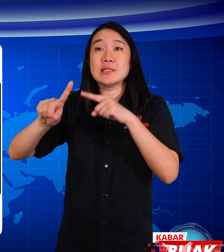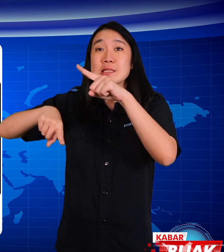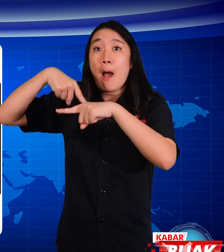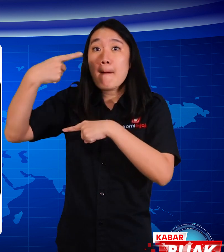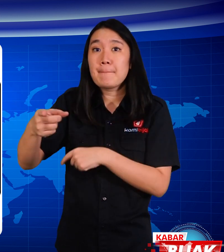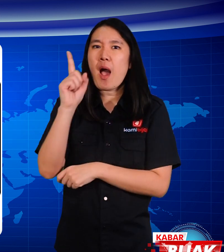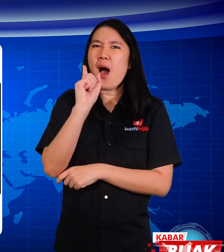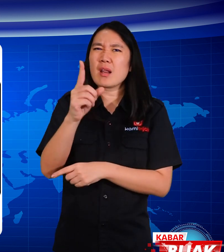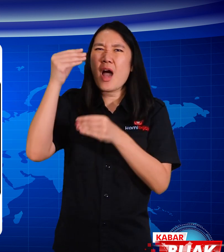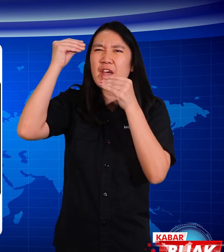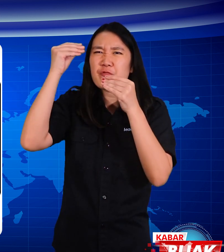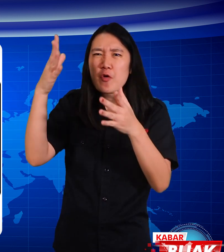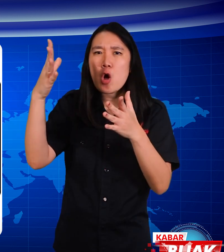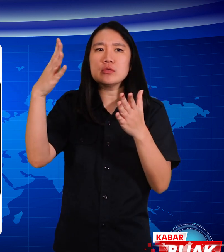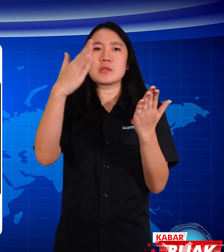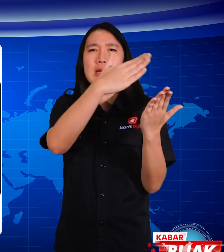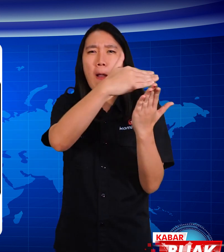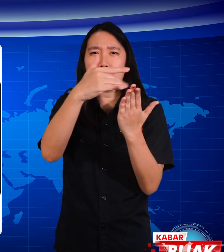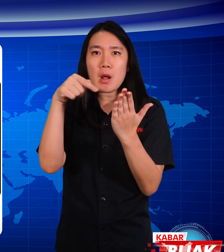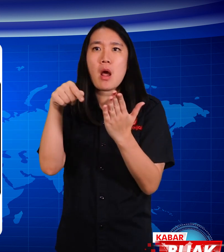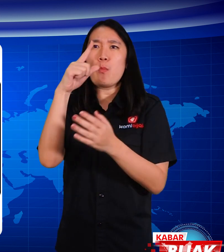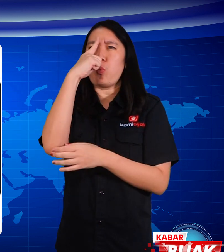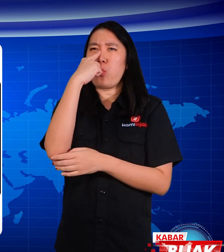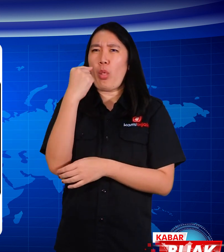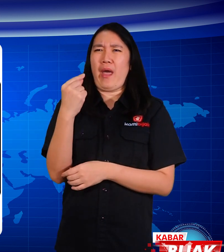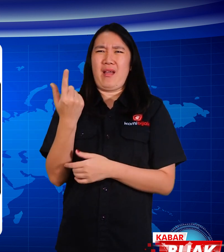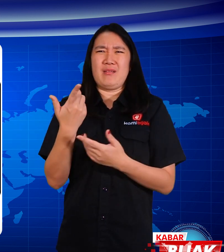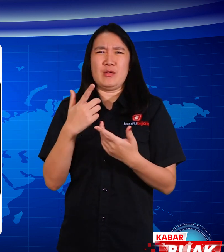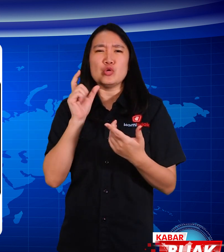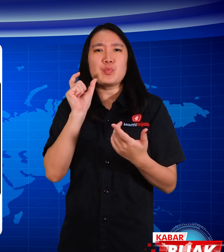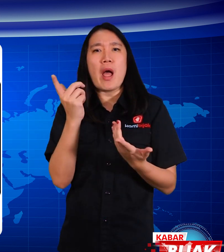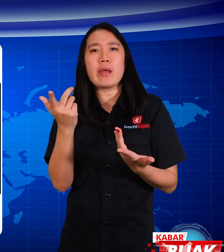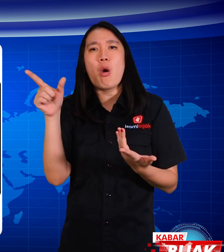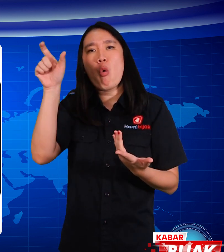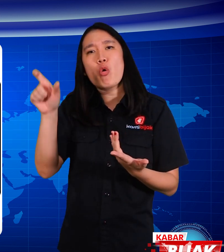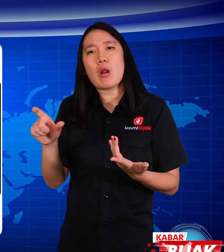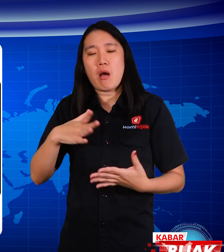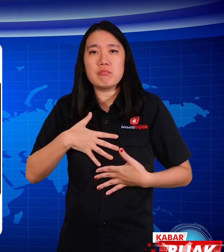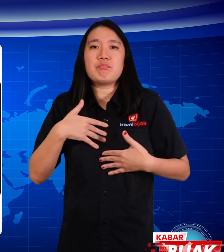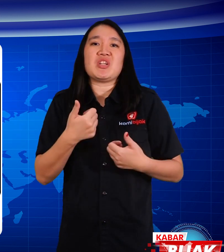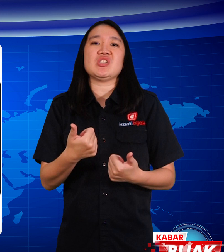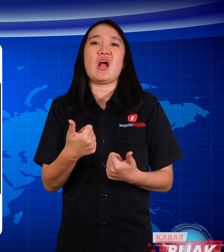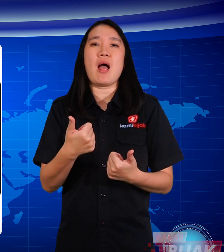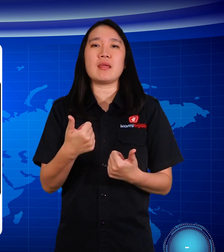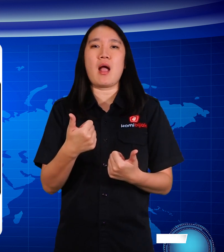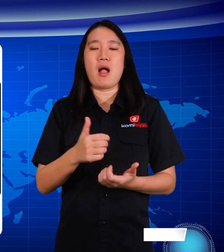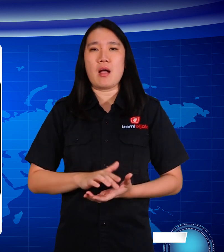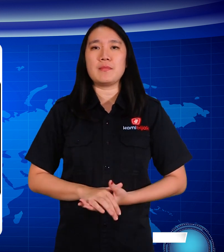sampai ada informasi berbagai rapat dengan orang asing supaya lebih meyakinkan.